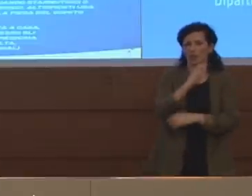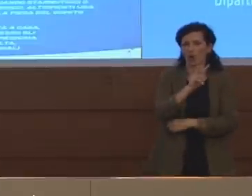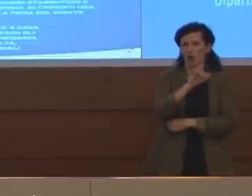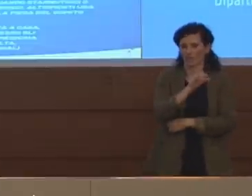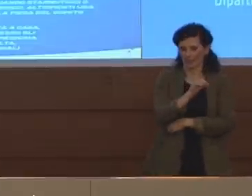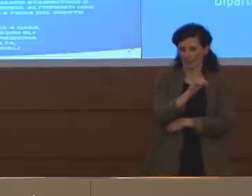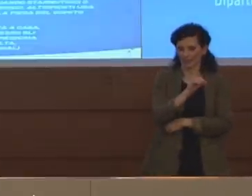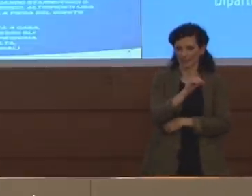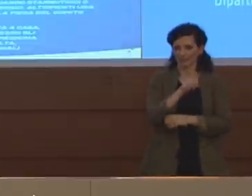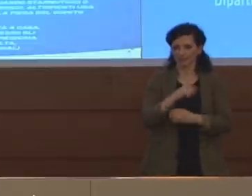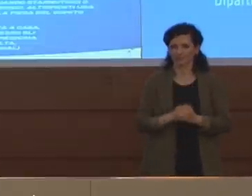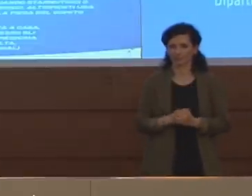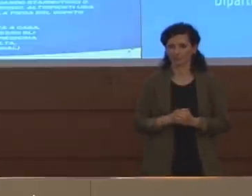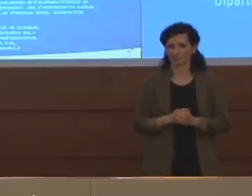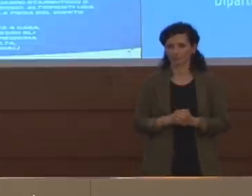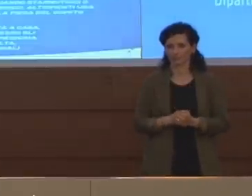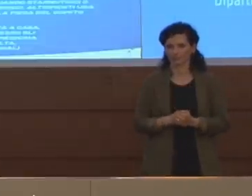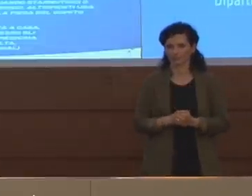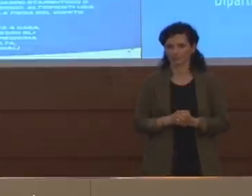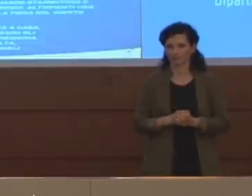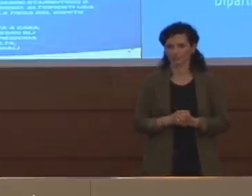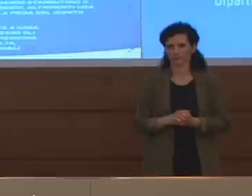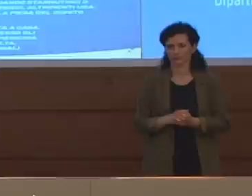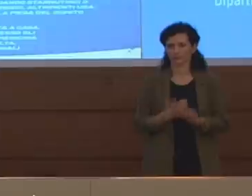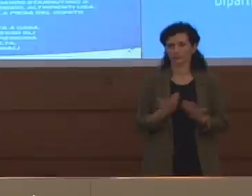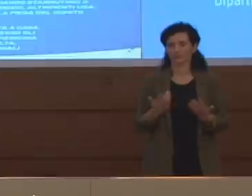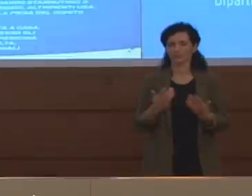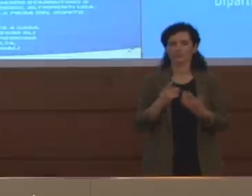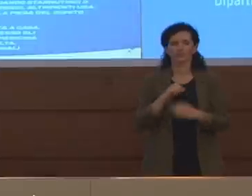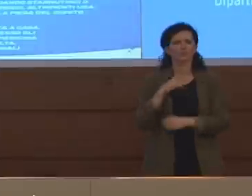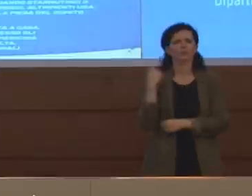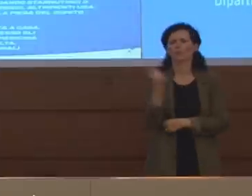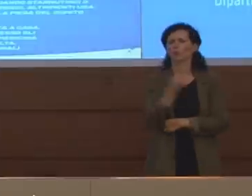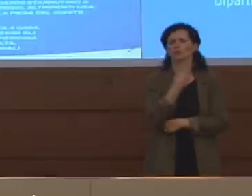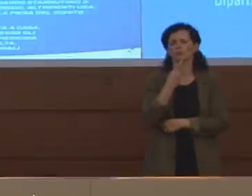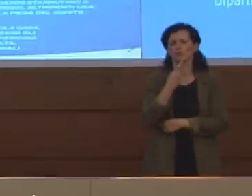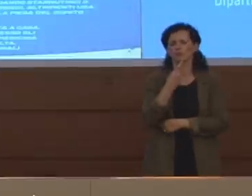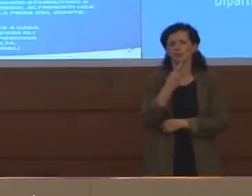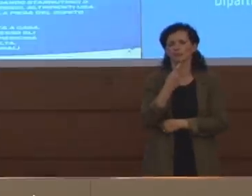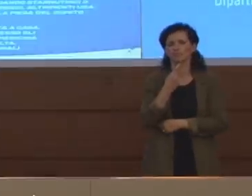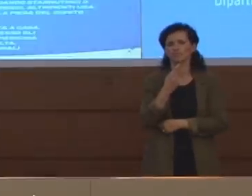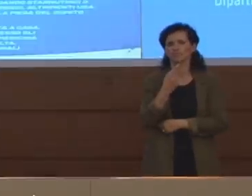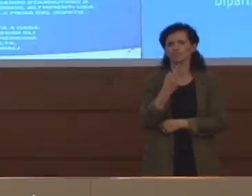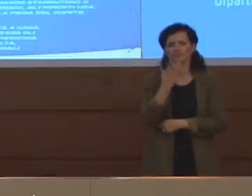E' chiaro che vorremmo tutti azzerare il prima possibile il numero dei decessi.